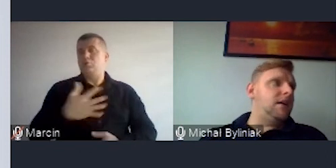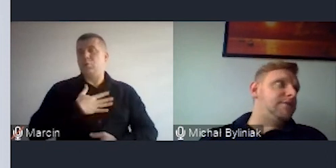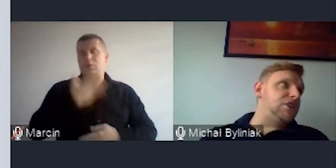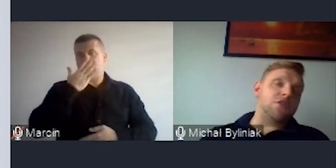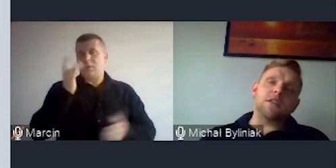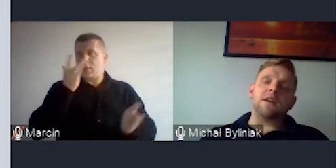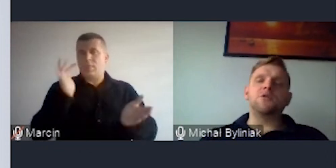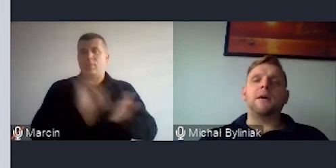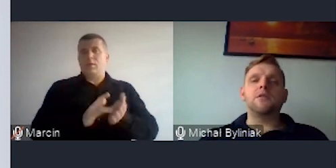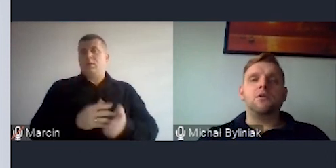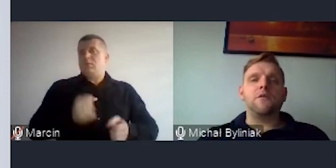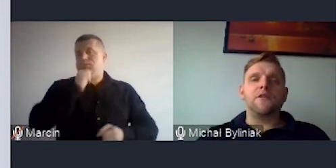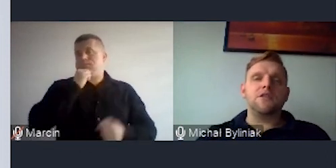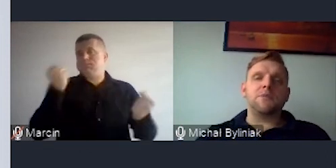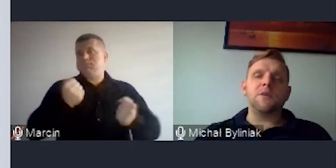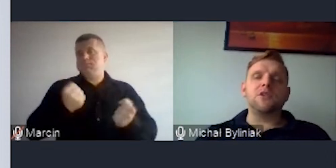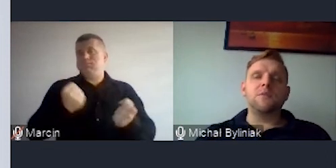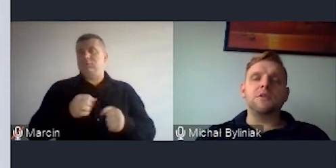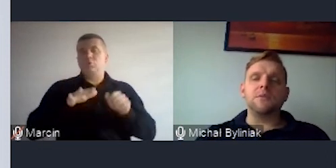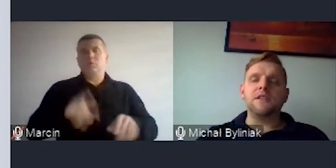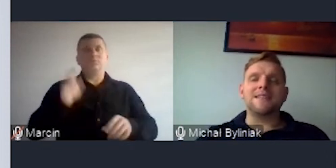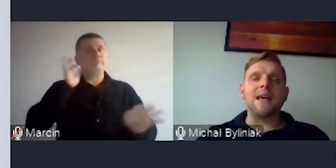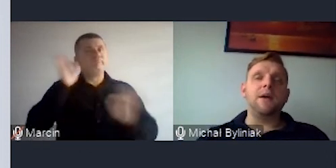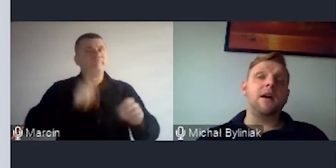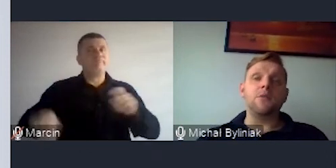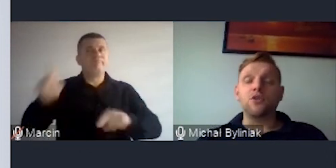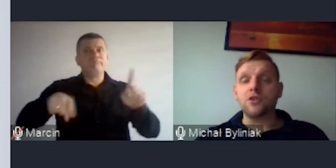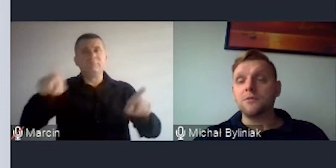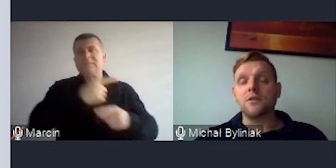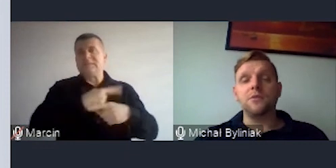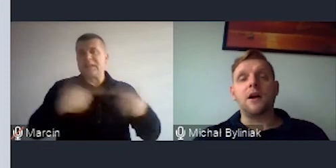W dziesiątkach przypadków, gdzie podmioty robiły zamówienia same, albo ktoś im zrobił,